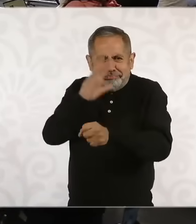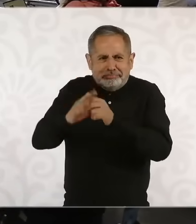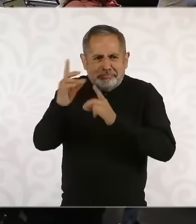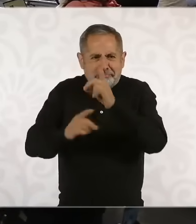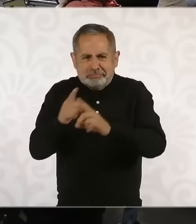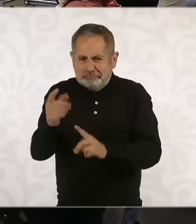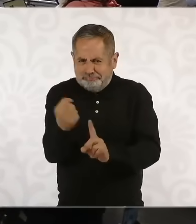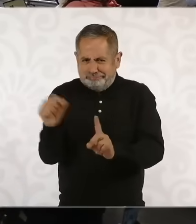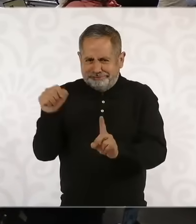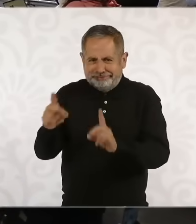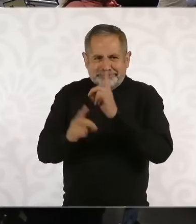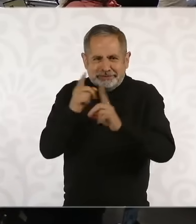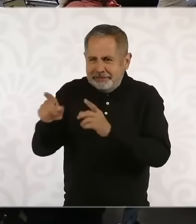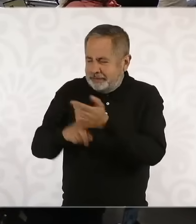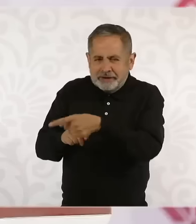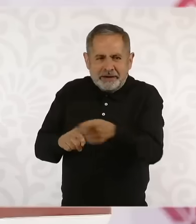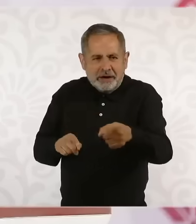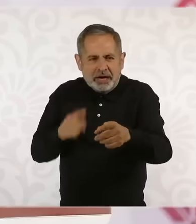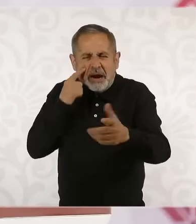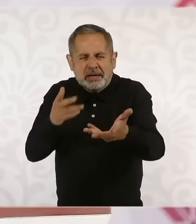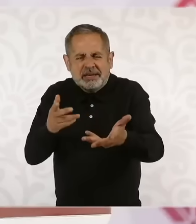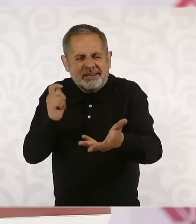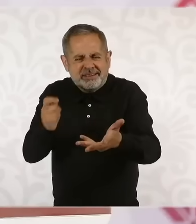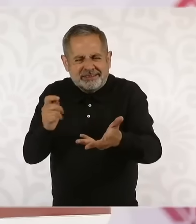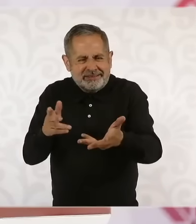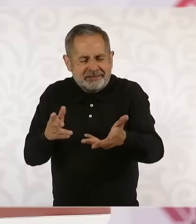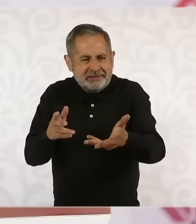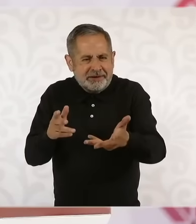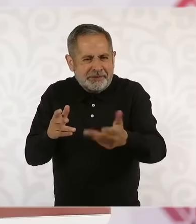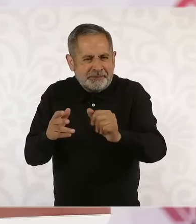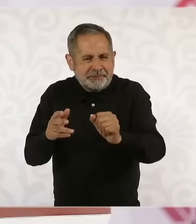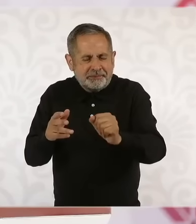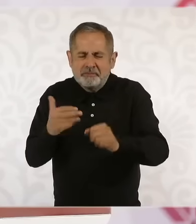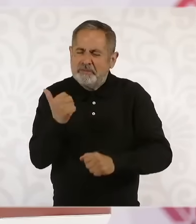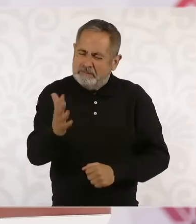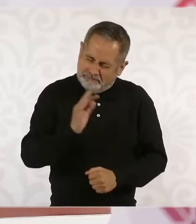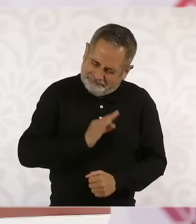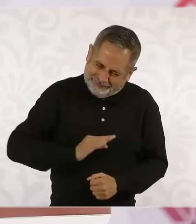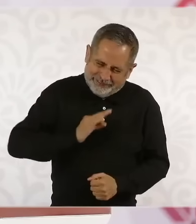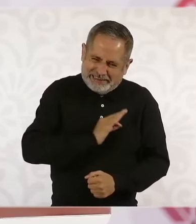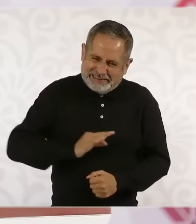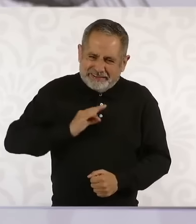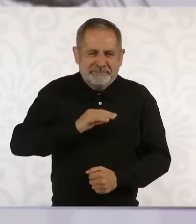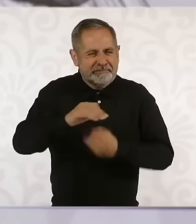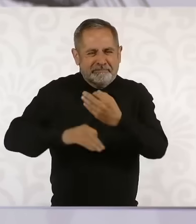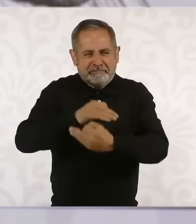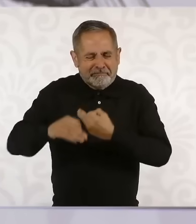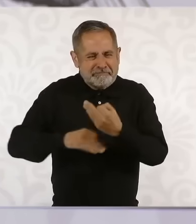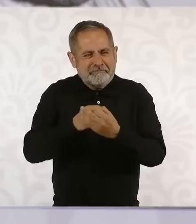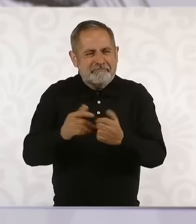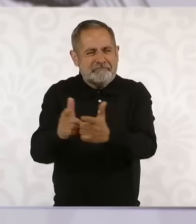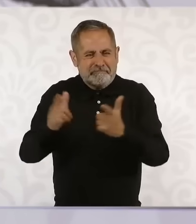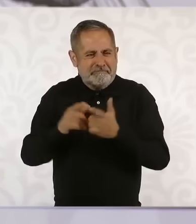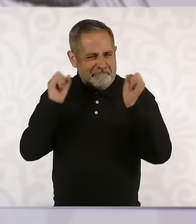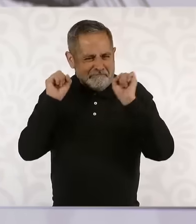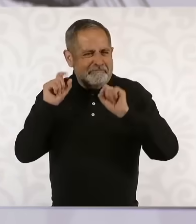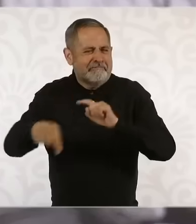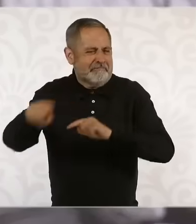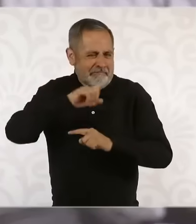la especialista en deportes. Un una felicitación a todos nuestros atletas. Hemos tenido mejores